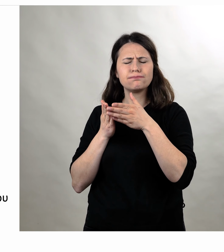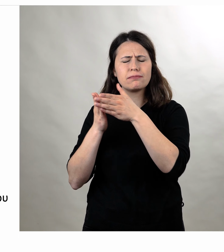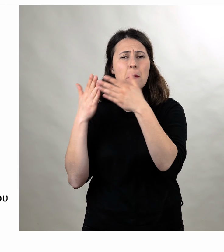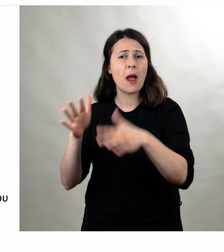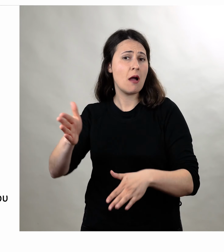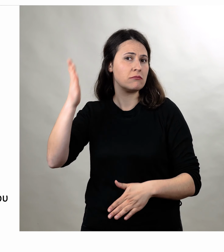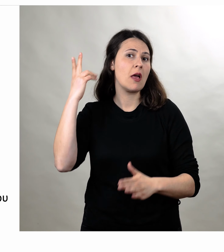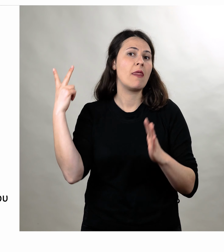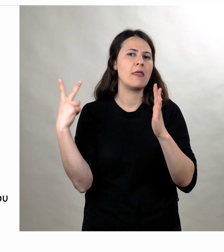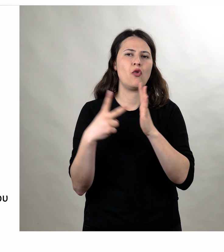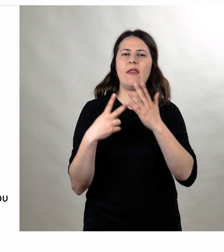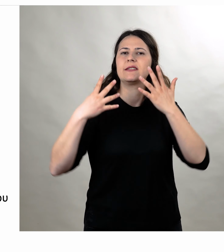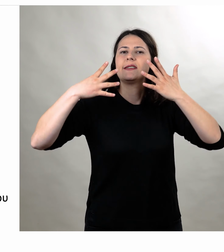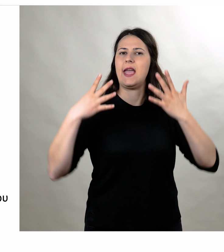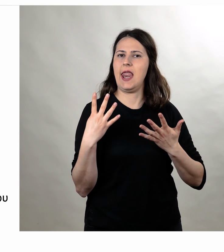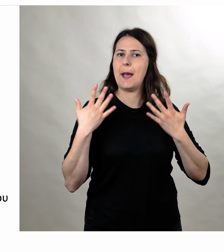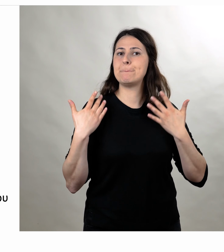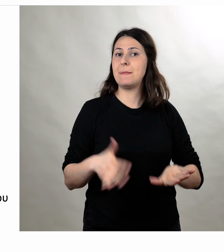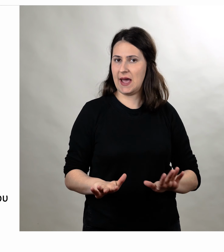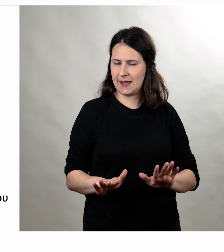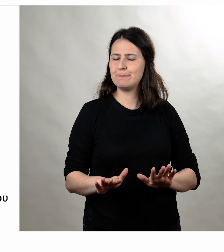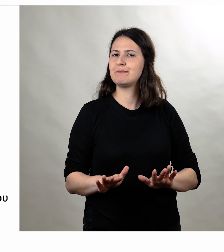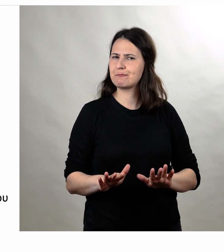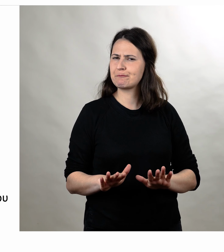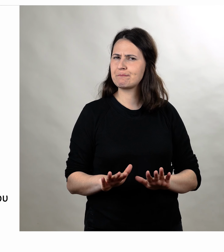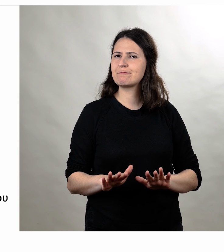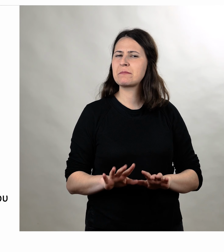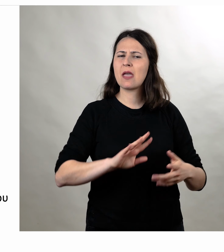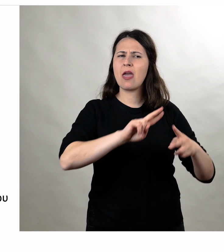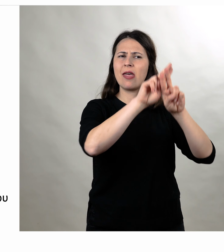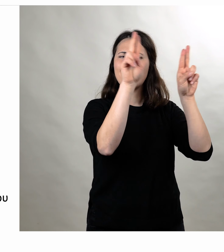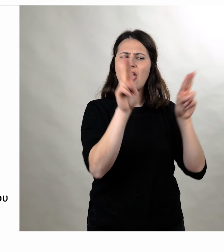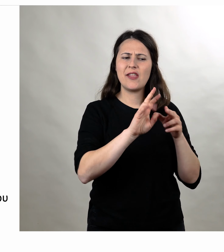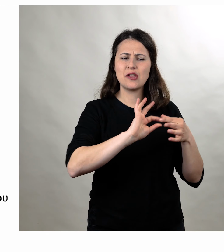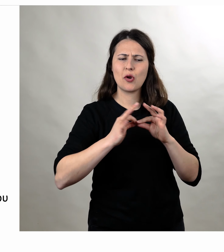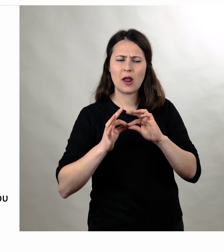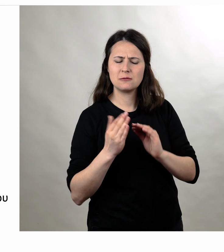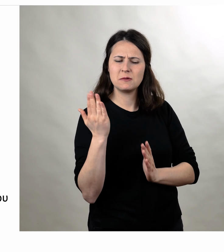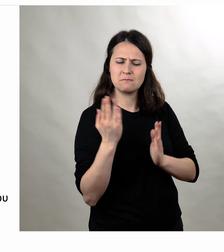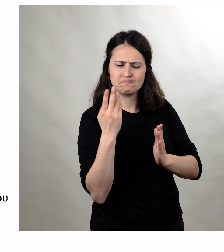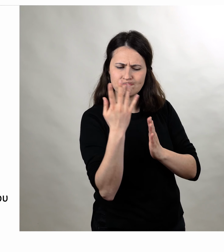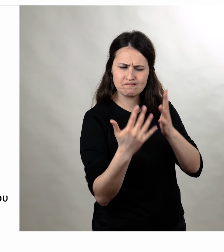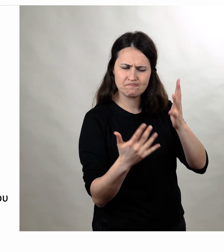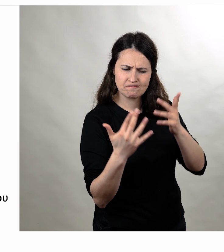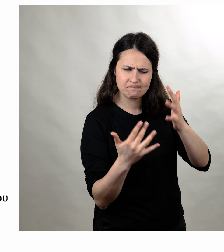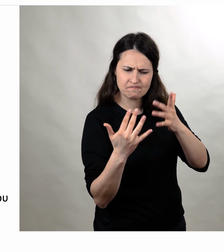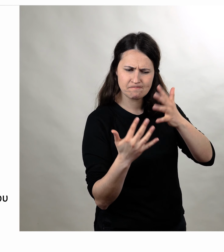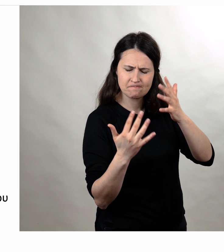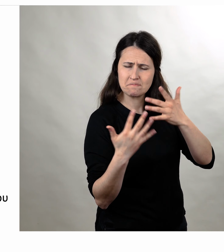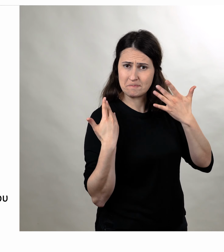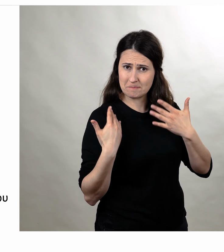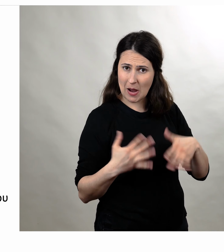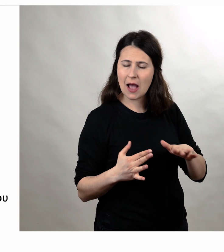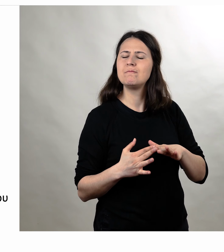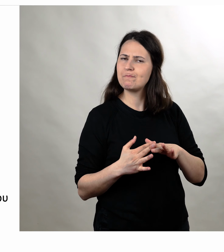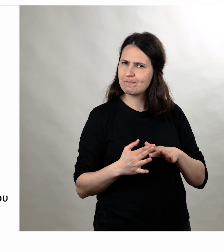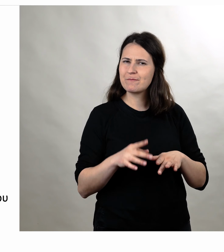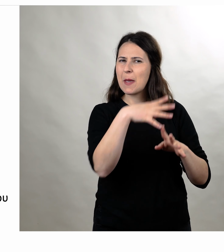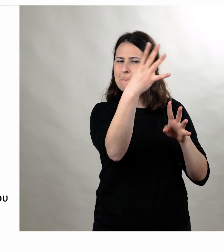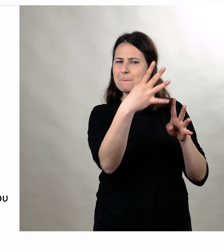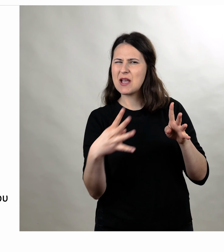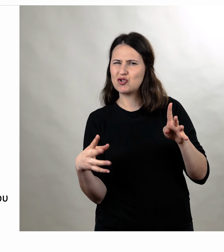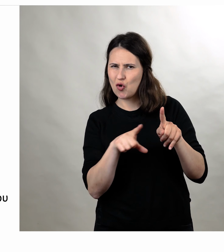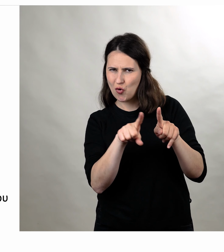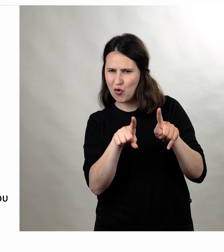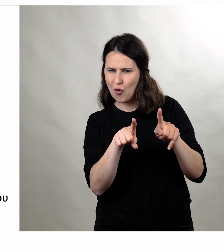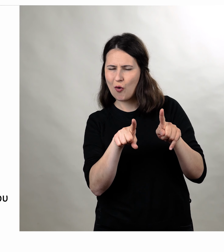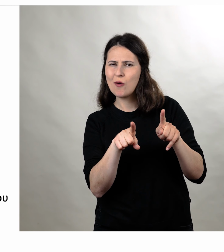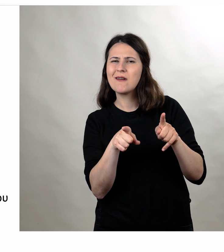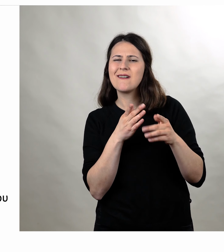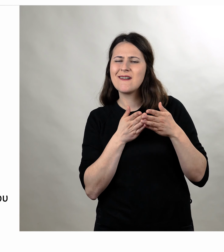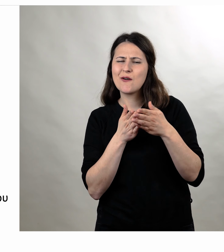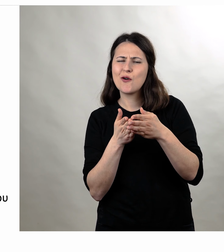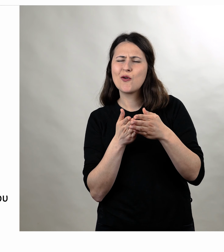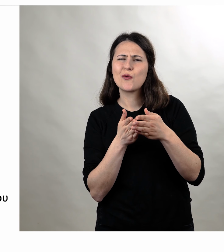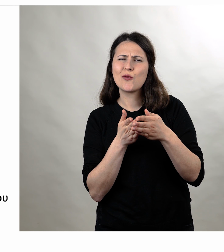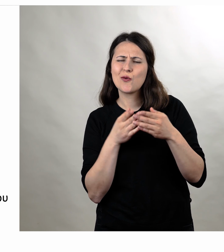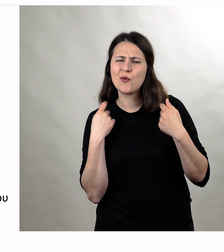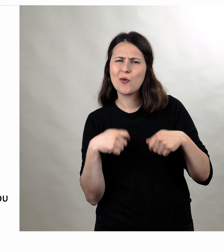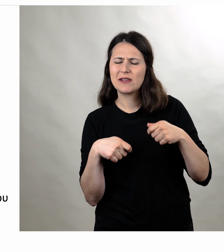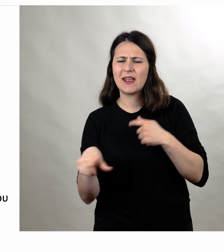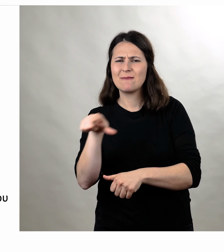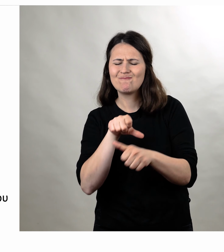Σύμφωνα με στατιστικά στοιχεία πολλών διεθνών οργανισμών, η αγορά κρουαζιέρας στη Μεσόγειο αλλάζει γρήγορα.